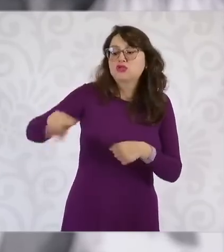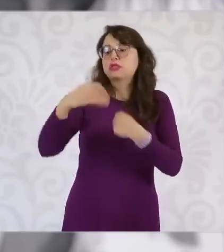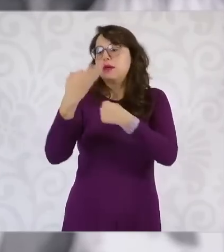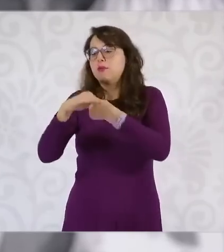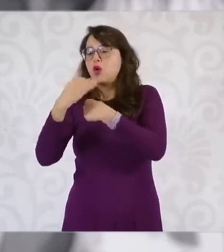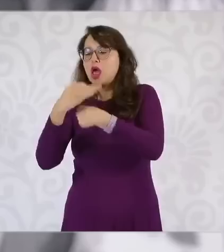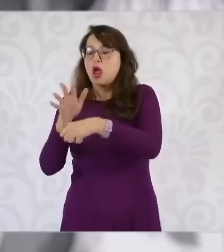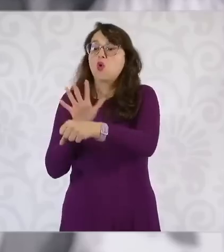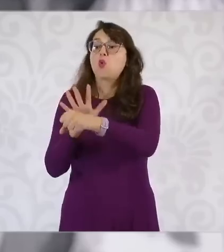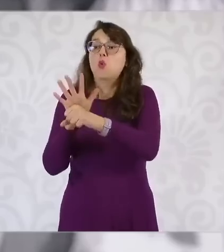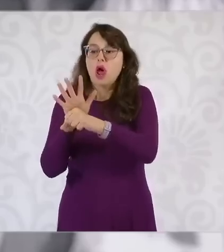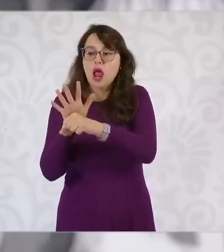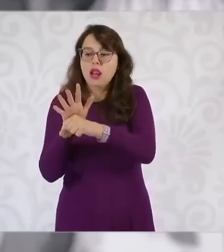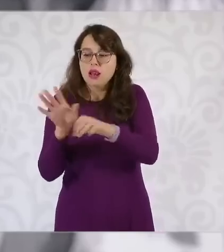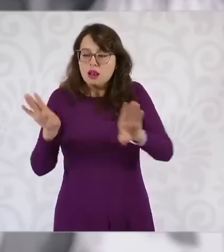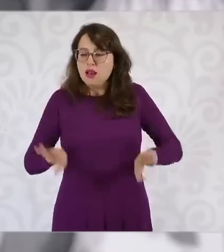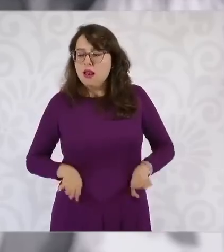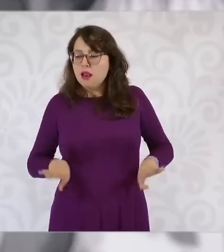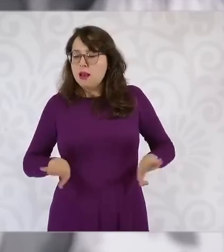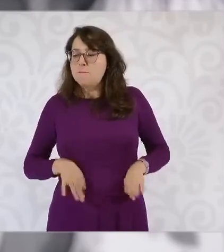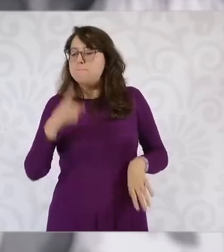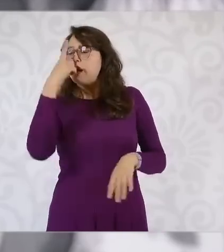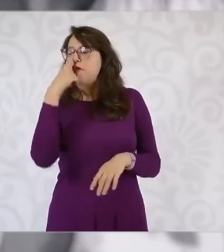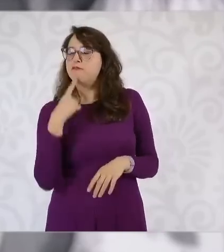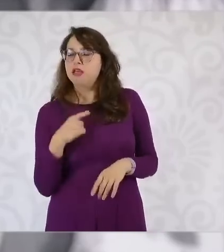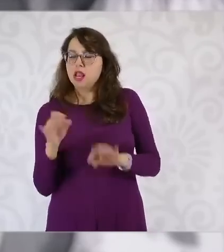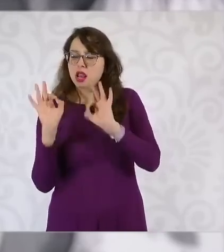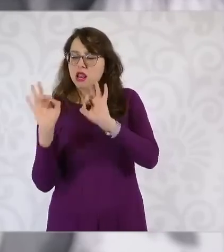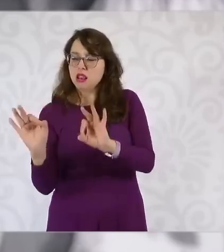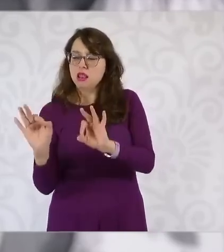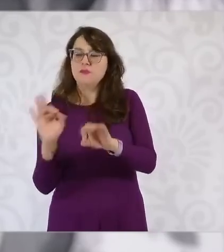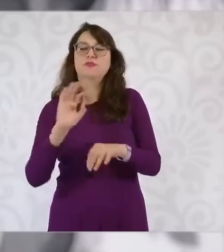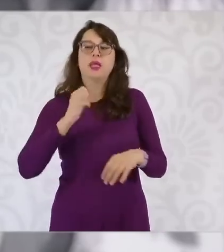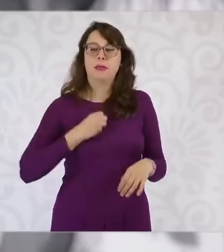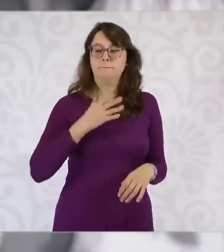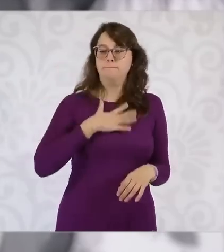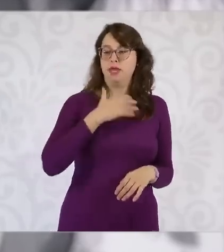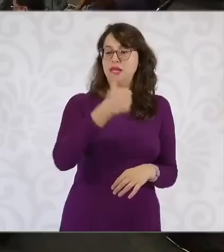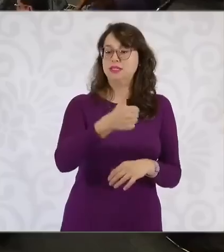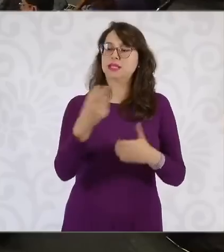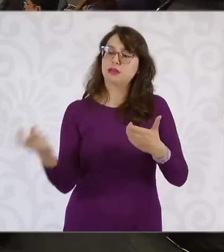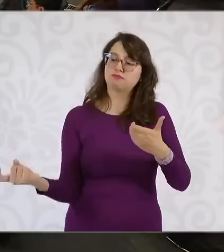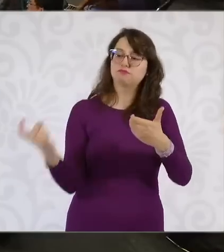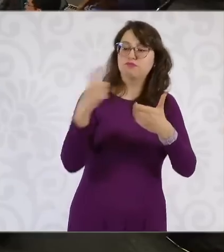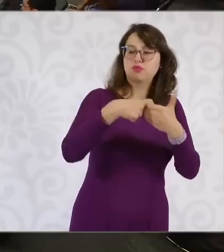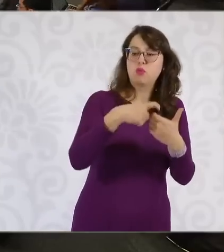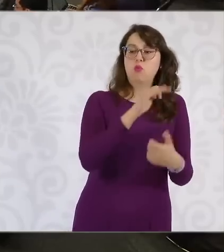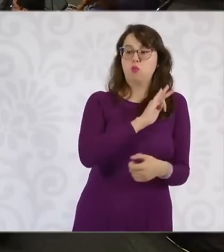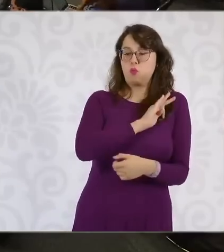pueden incorporarse al Ims bienestar y nuestro principio que es que nadie pierda su trabajo por